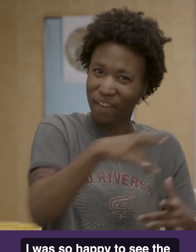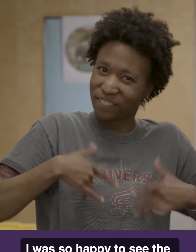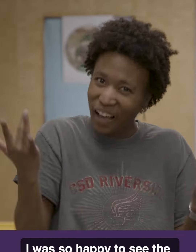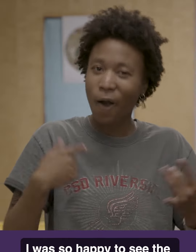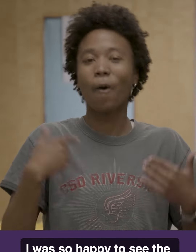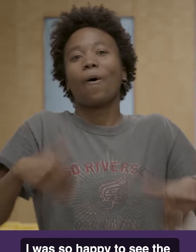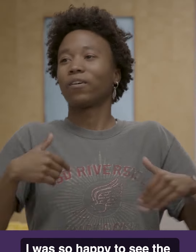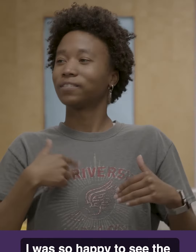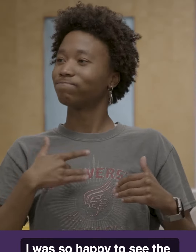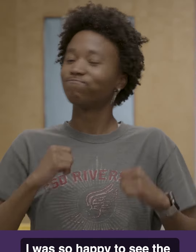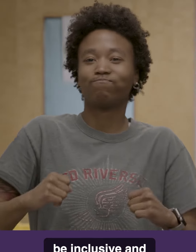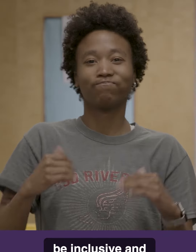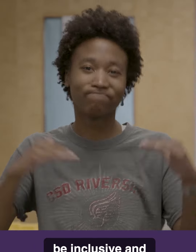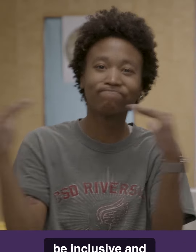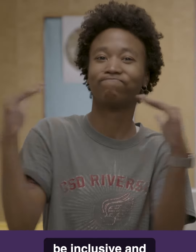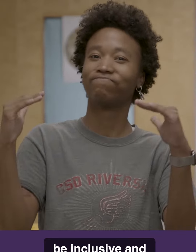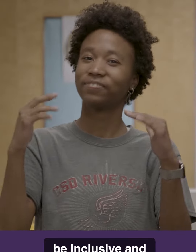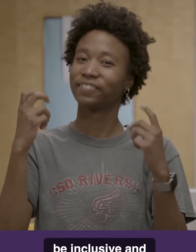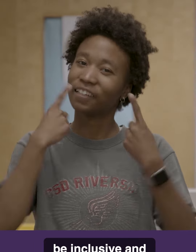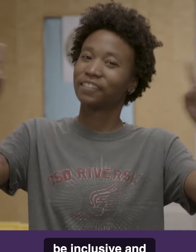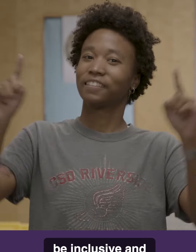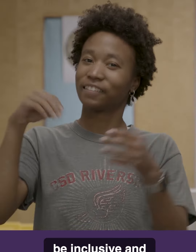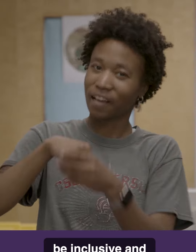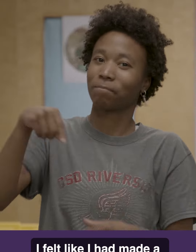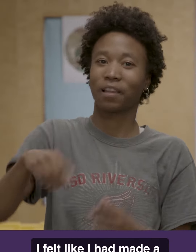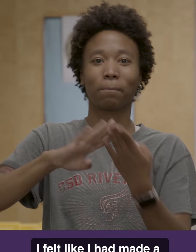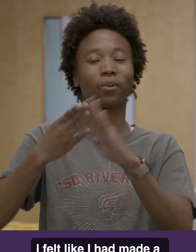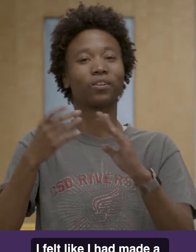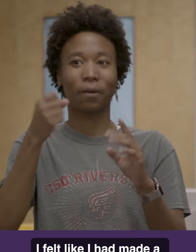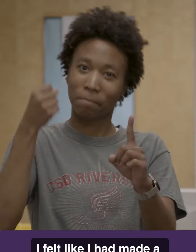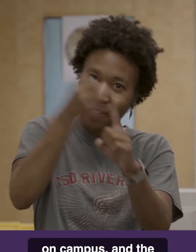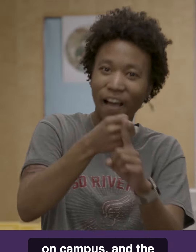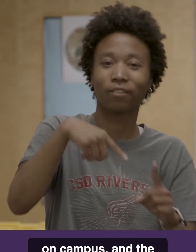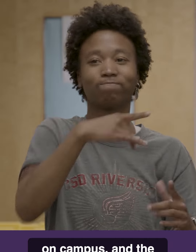Me alegró mucho ver que el reconocimiento de tierras fuera inclusivo y accesible. Sentí que había tenido un impacto positivo en el campus